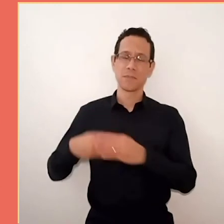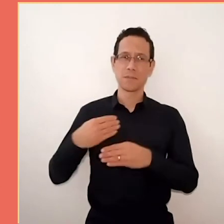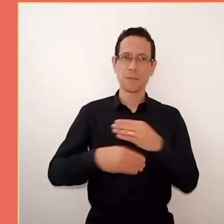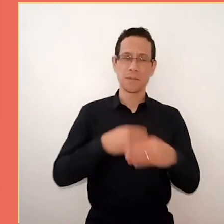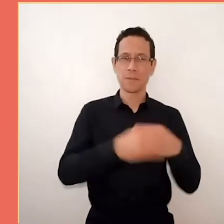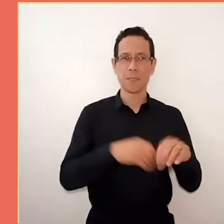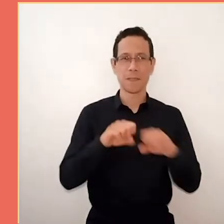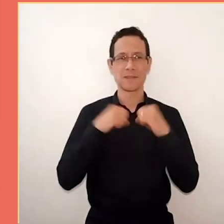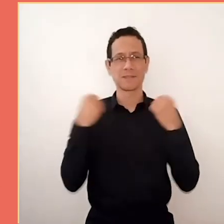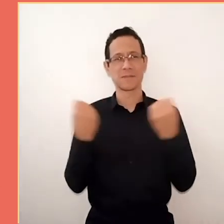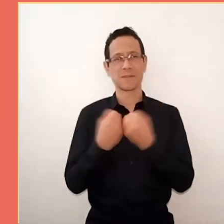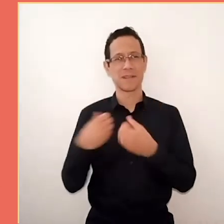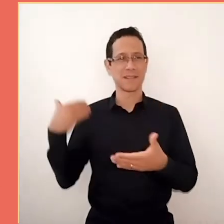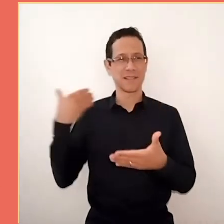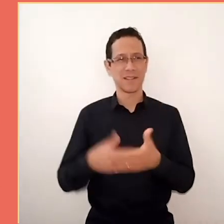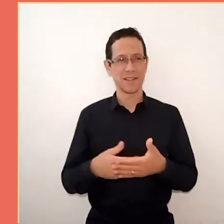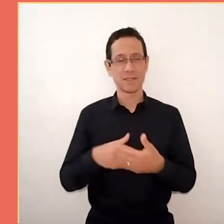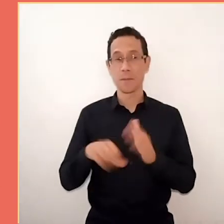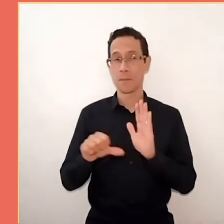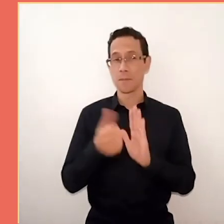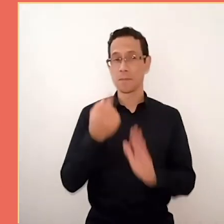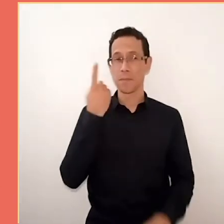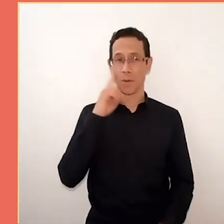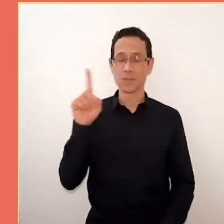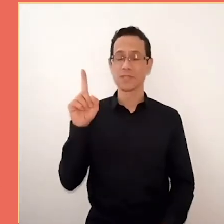Então, eu acho que o primeiro dia de seminário